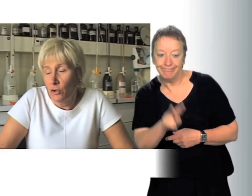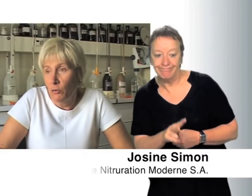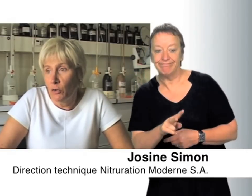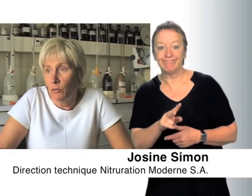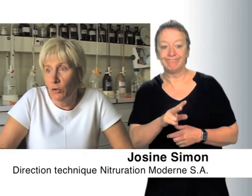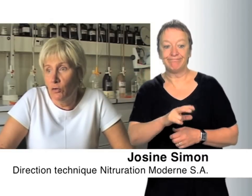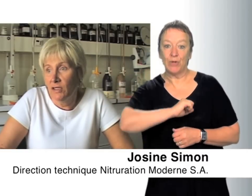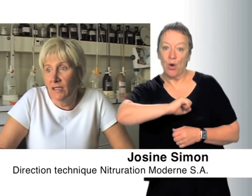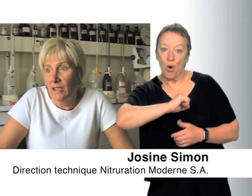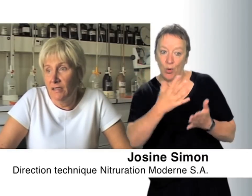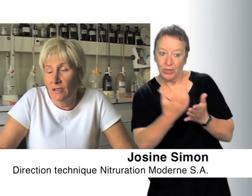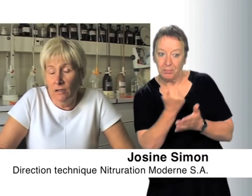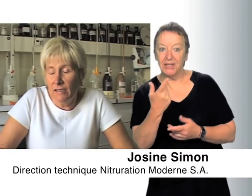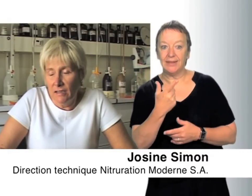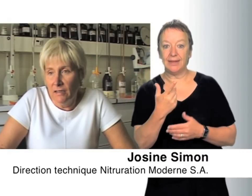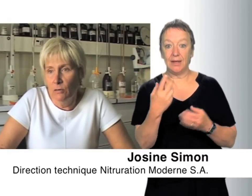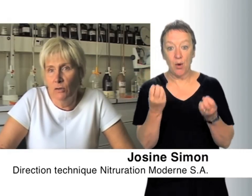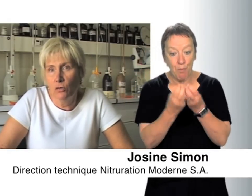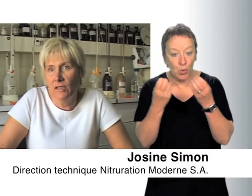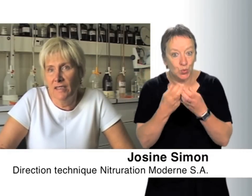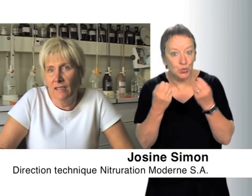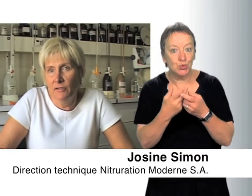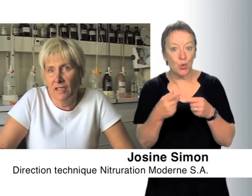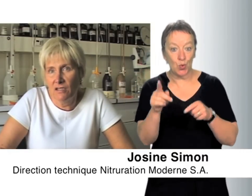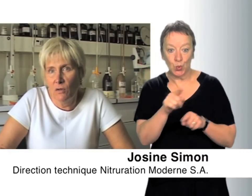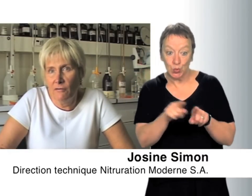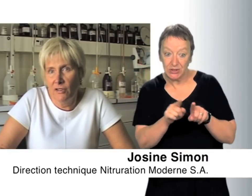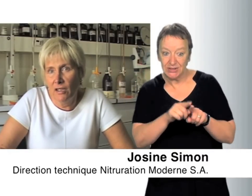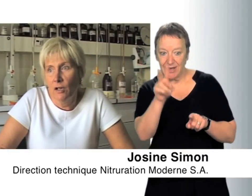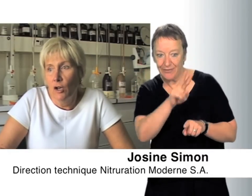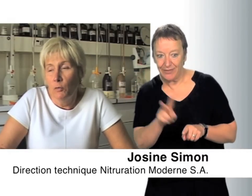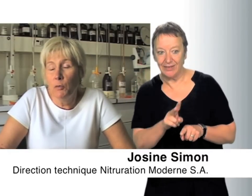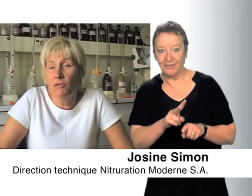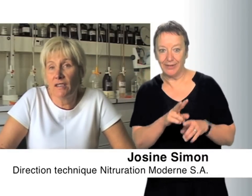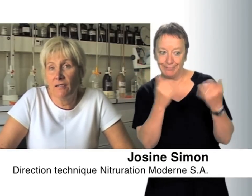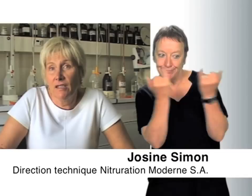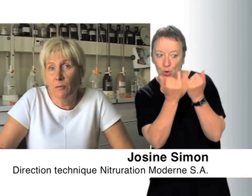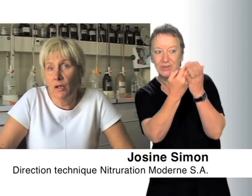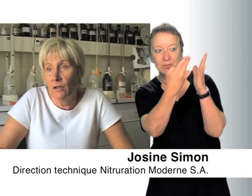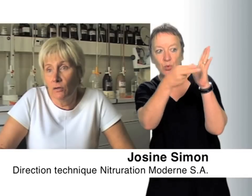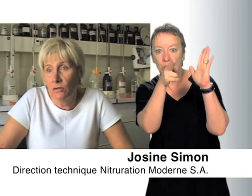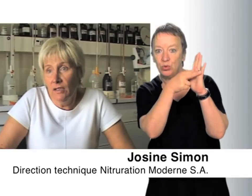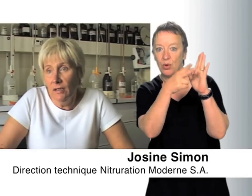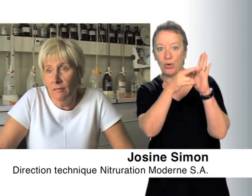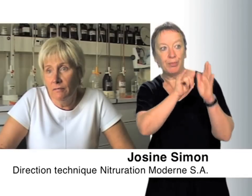Je m'occupe de toutes les qualifications à faire pour pouvoir travailler pour l'aéronautique.